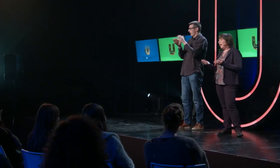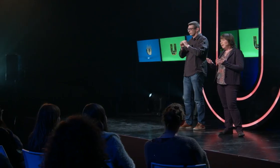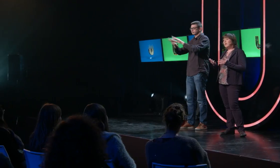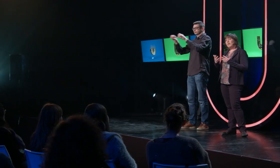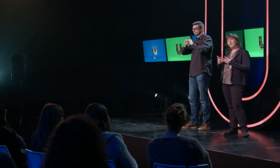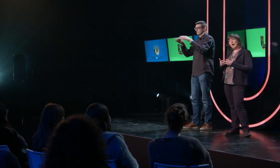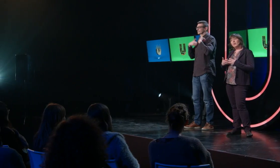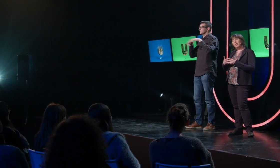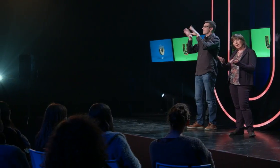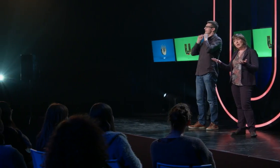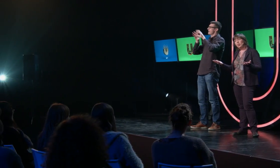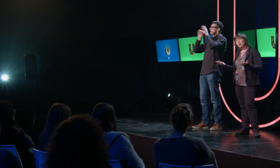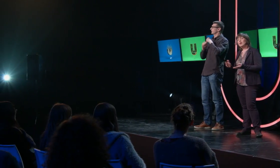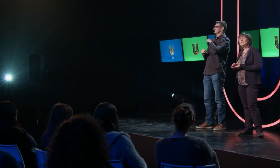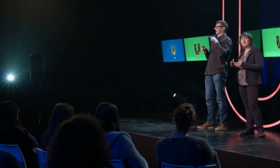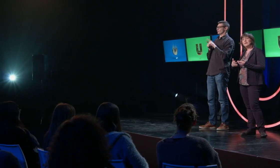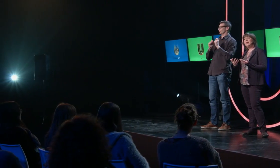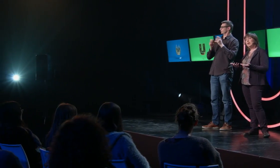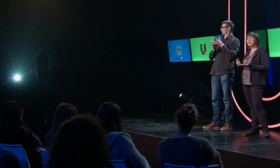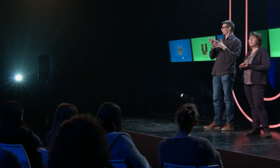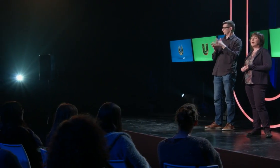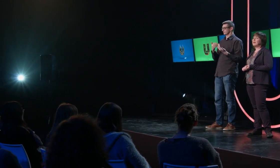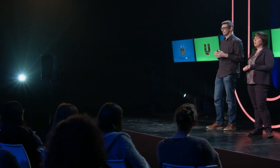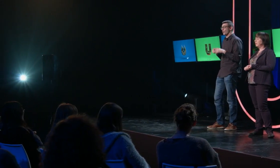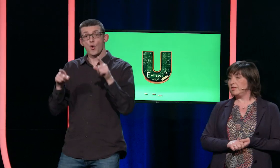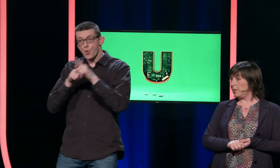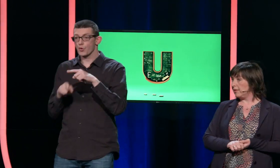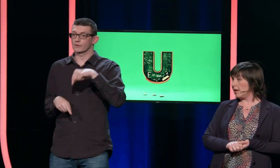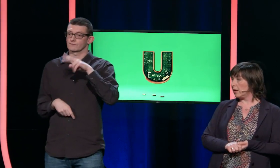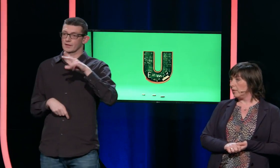Het is vaak via die tolken dat die nieuwe gebaren verspreid geraken.